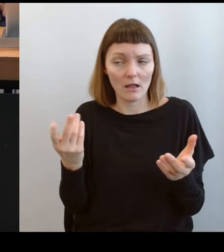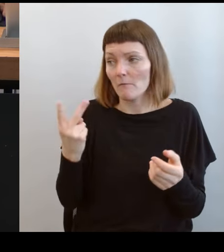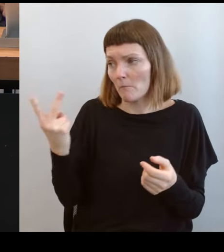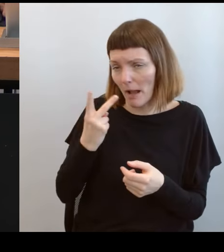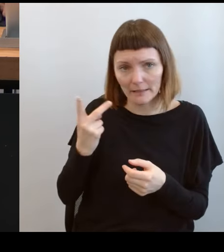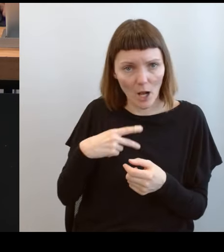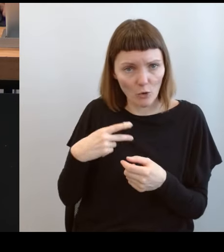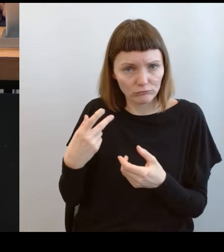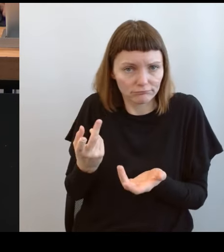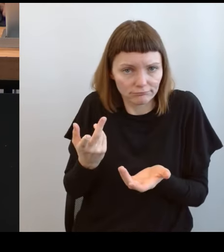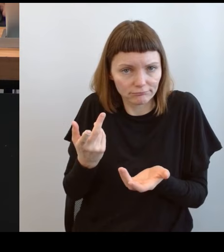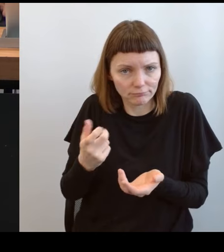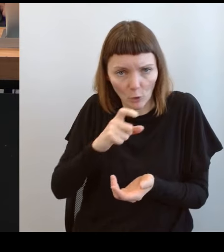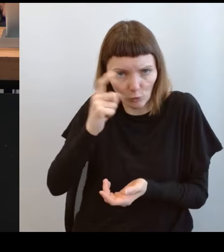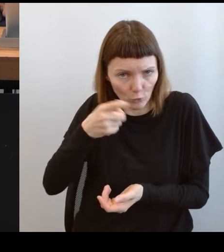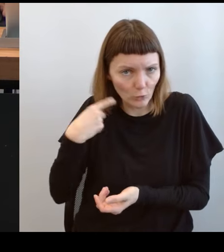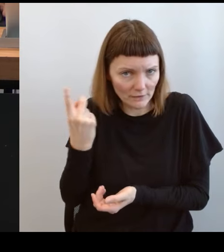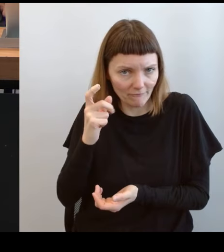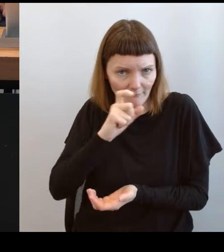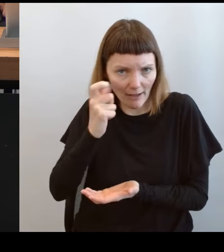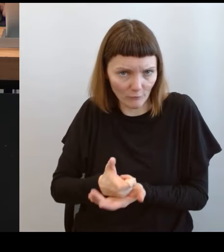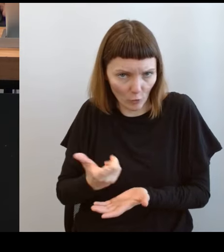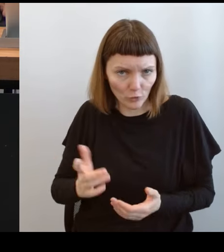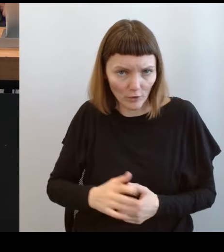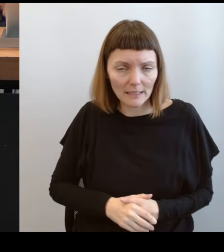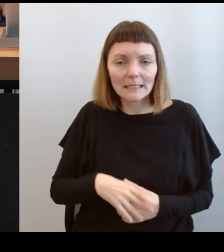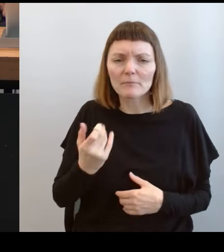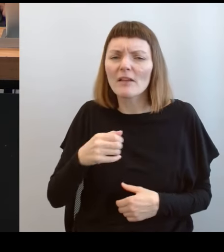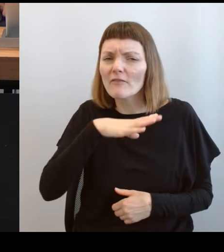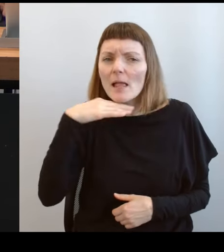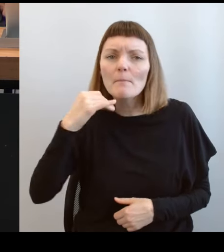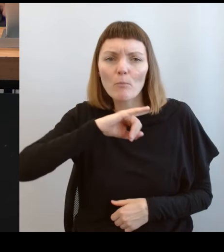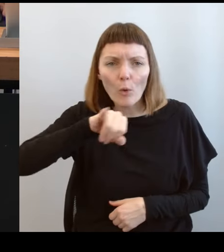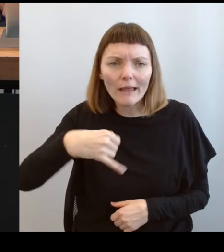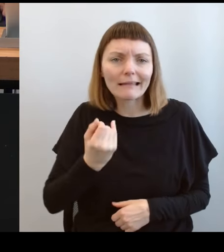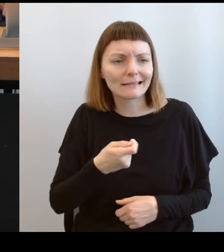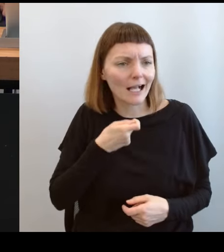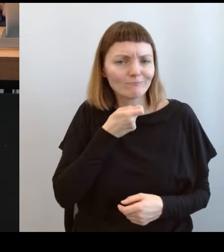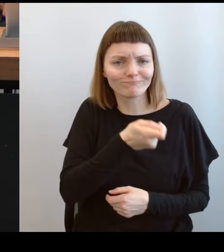könnten und finanzieren wollten. Das betrifft die freie Szene und andere, aber eben so, und deswegen finde ich es schon sehr